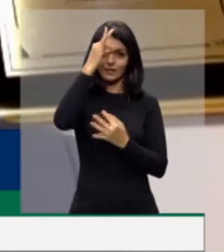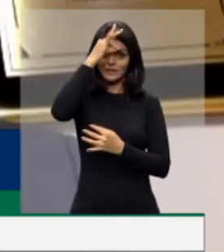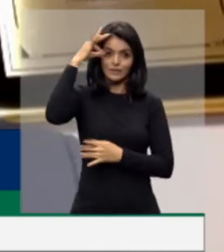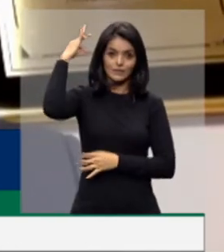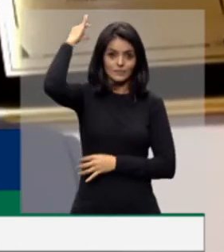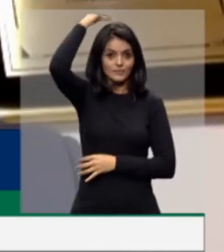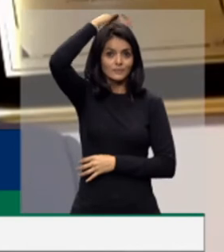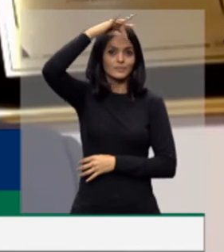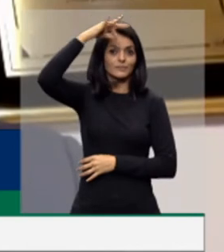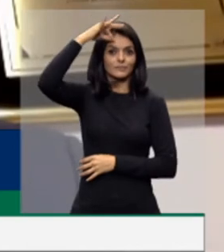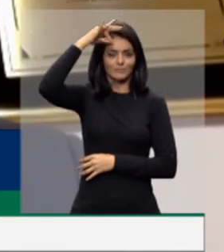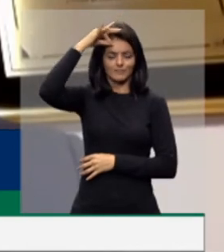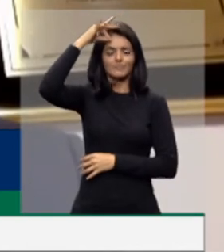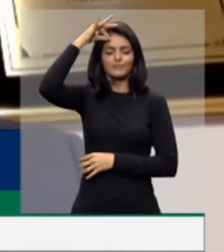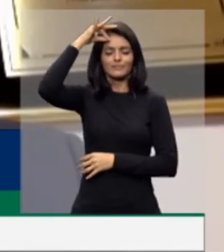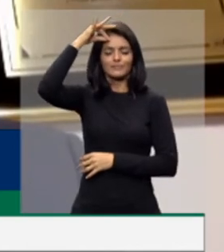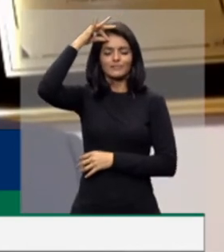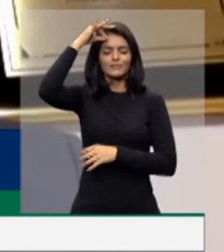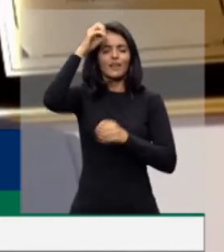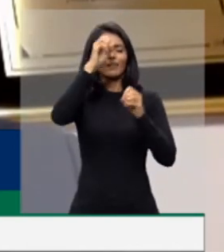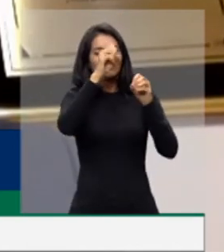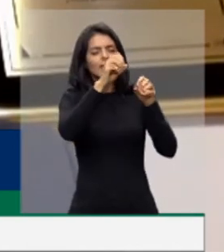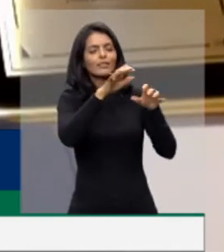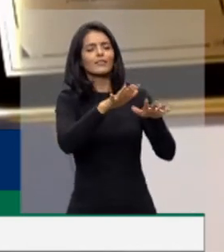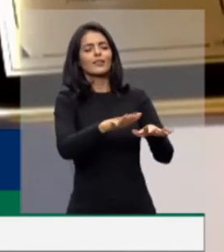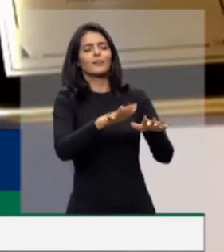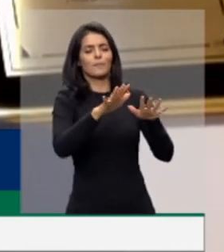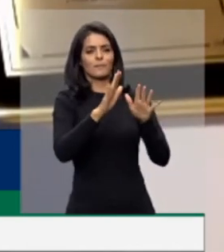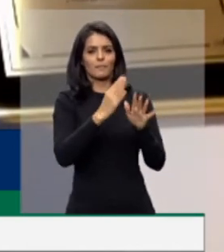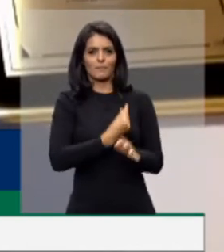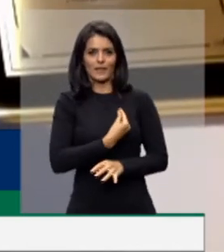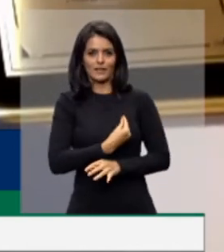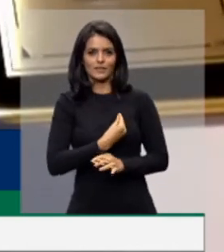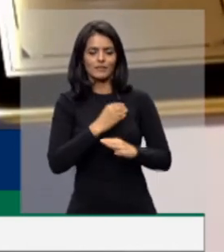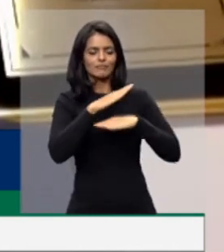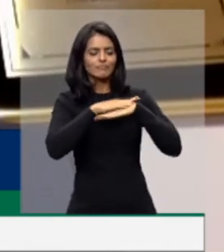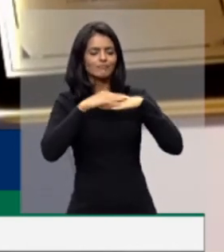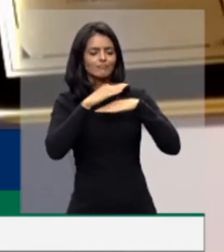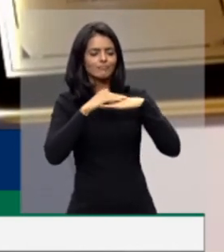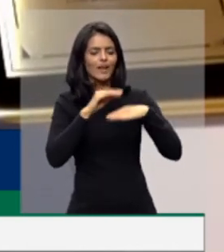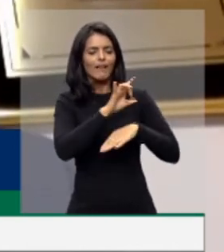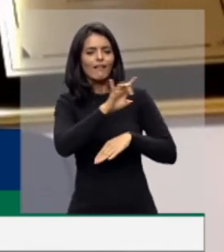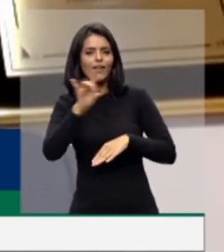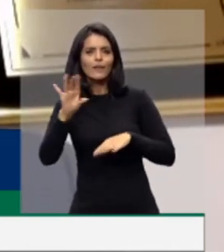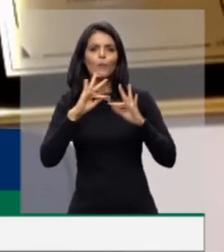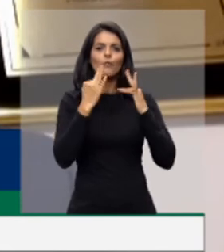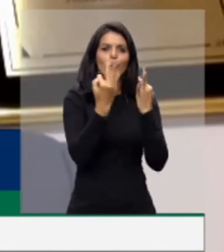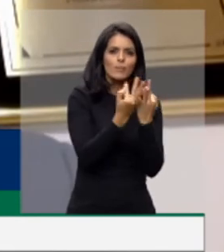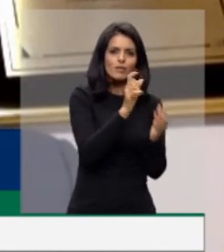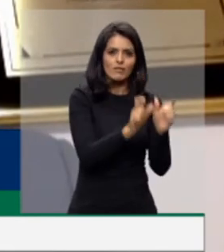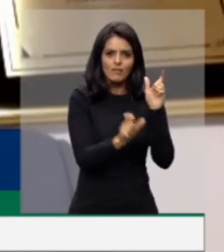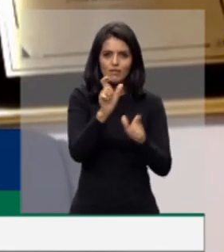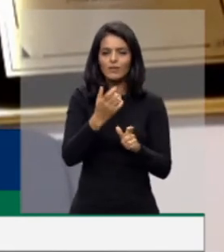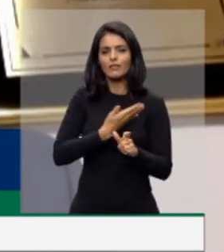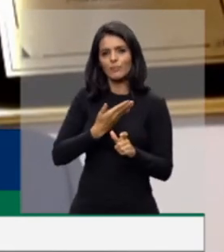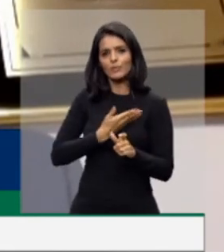MAS NÓS, QUE CONHECÍAMOS E O CONHECEMOS E DESEJAMOS QUE DEUS POSSA CONSOLAR O CORAÇÃO DA FAMÍLIA E O ESPÍRITO SANTO POSSA VIR TRAZER ESTE CONFORTO A CADA UM